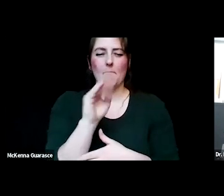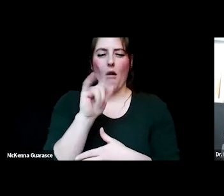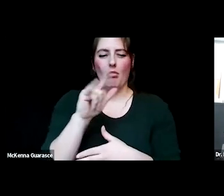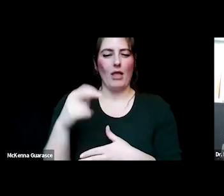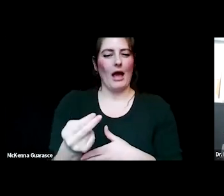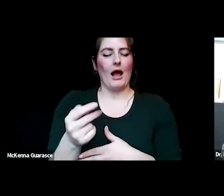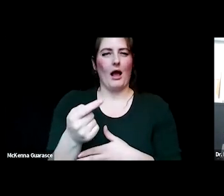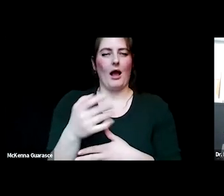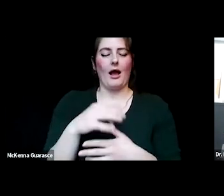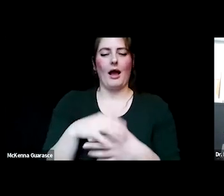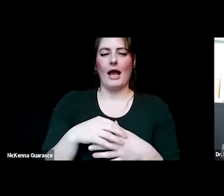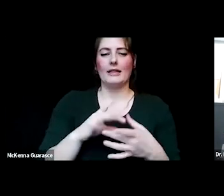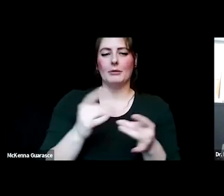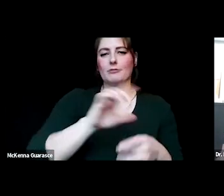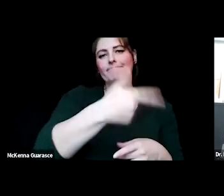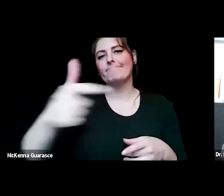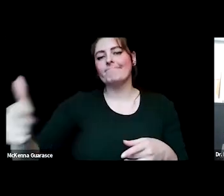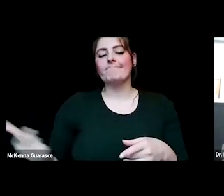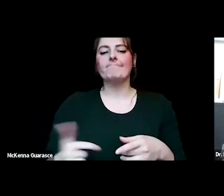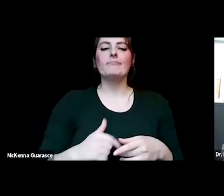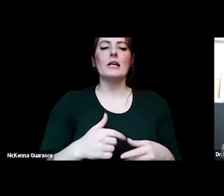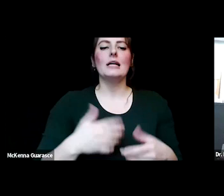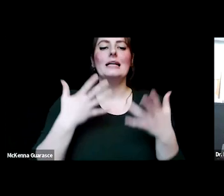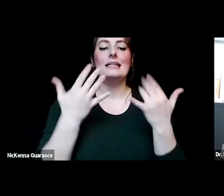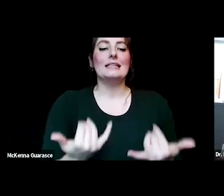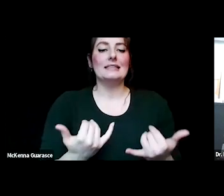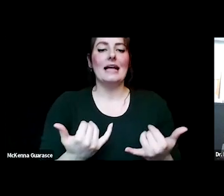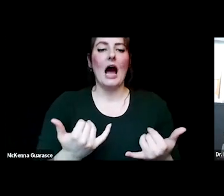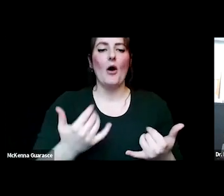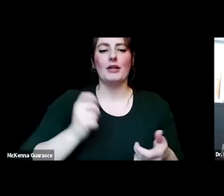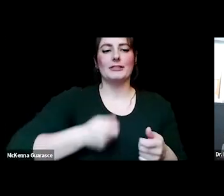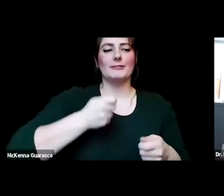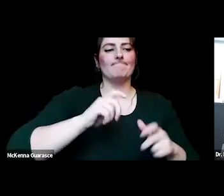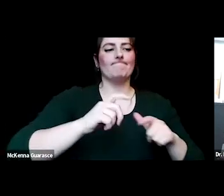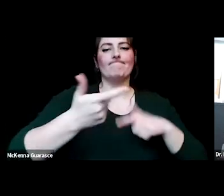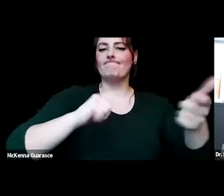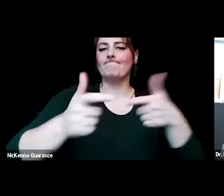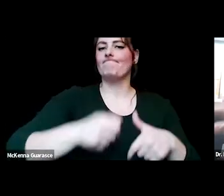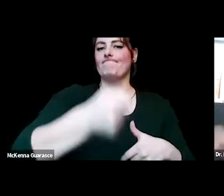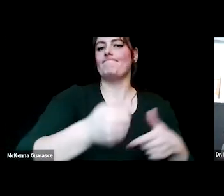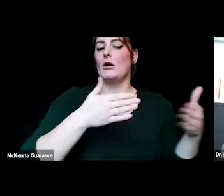El motivo por el cual lo hicimos así es porque ninguno